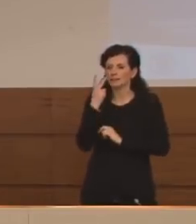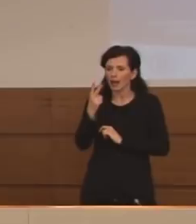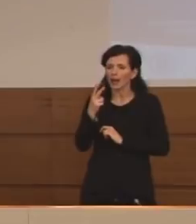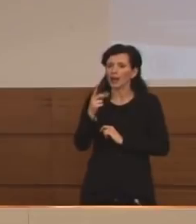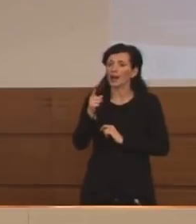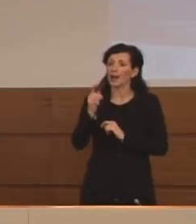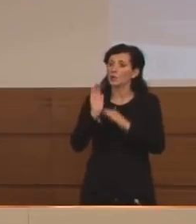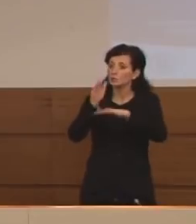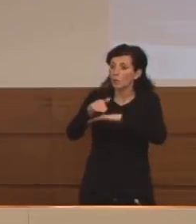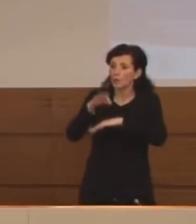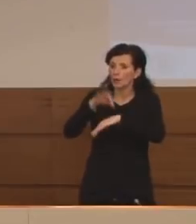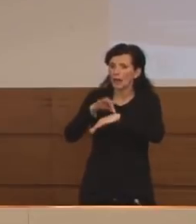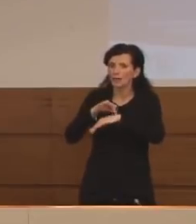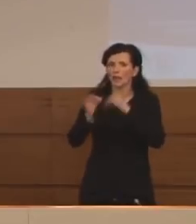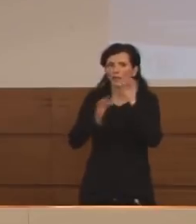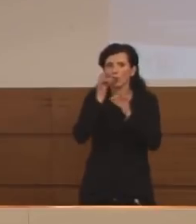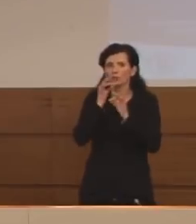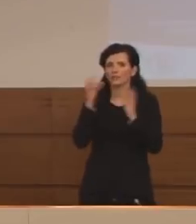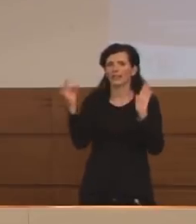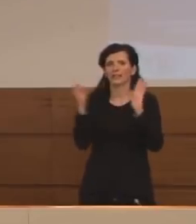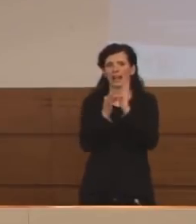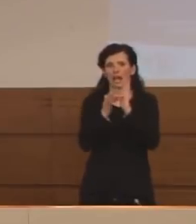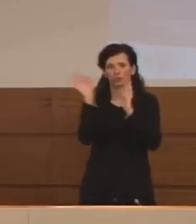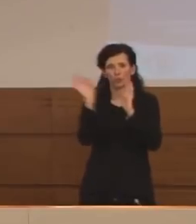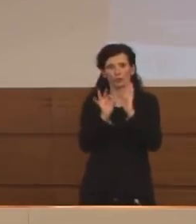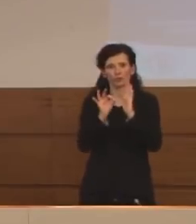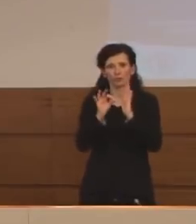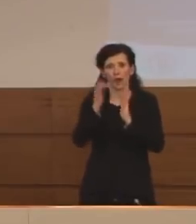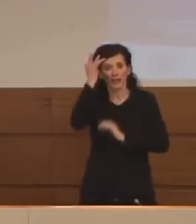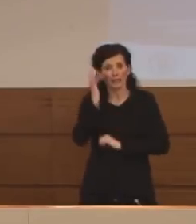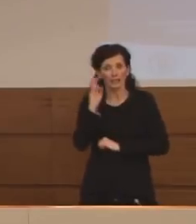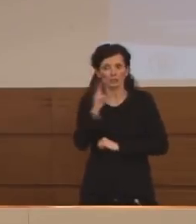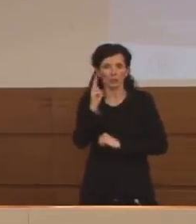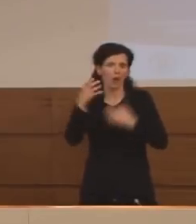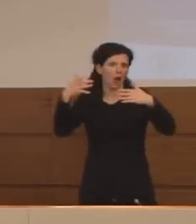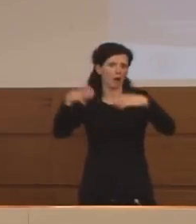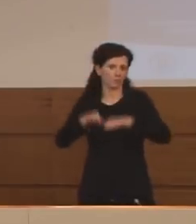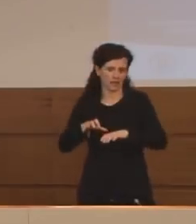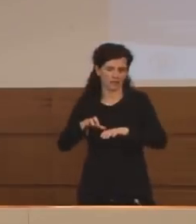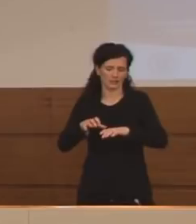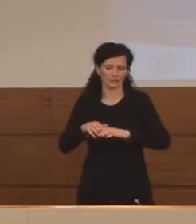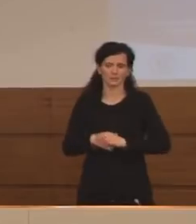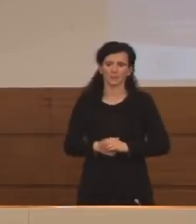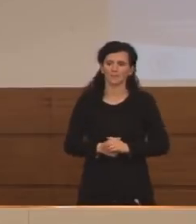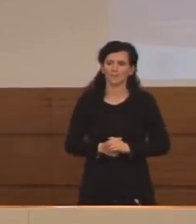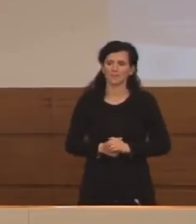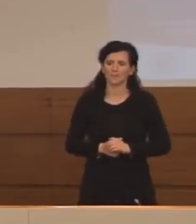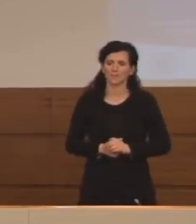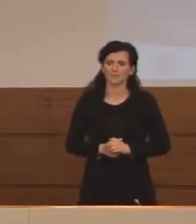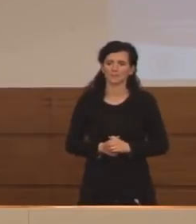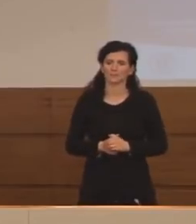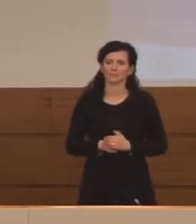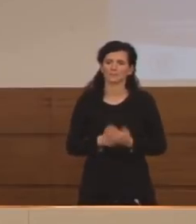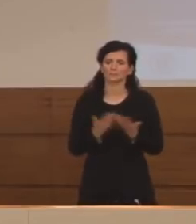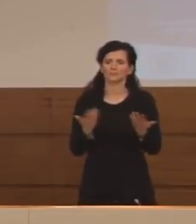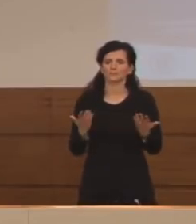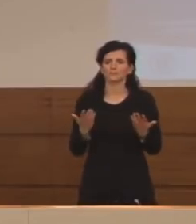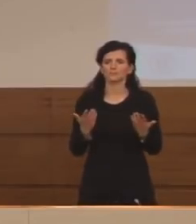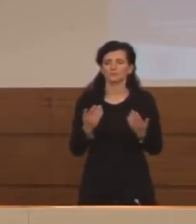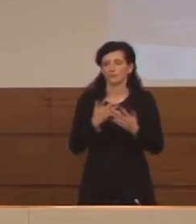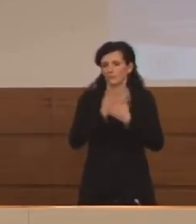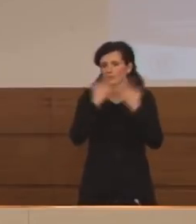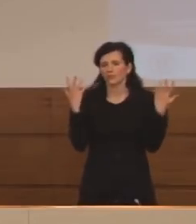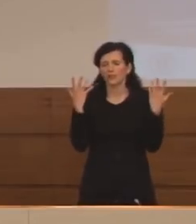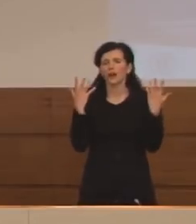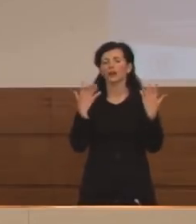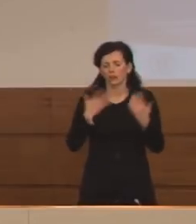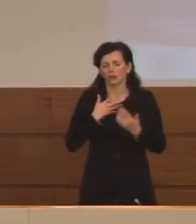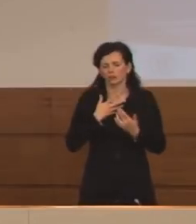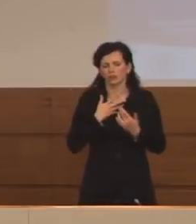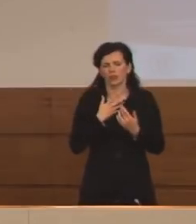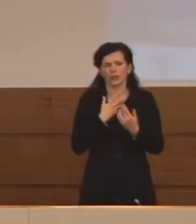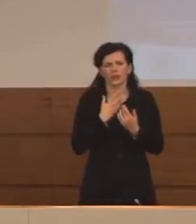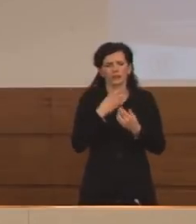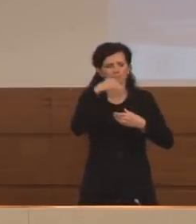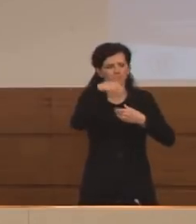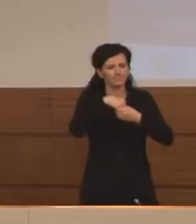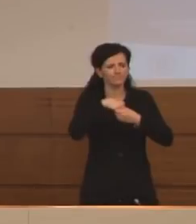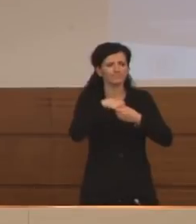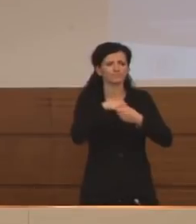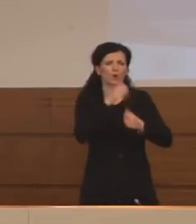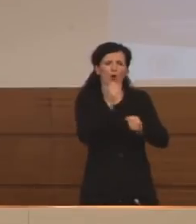Allora, è chiaro che siccome purtroppo noi sappiamo che ci sono in operatori sanitari e sociosanitari, si sono verificati.